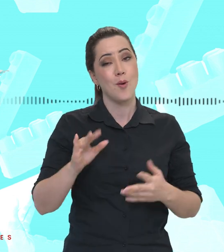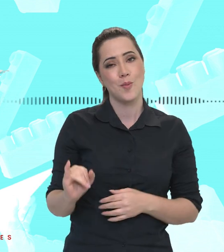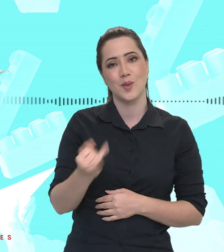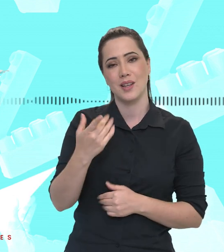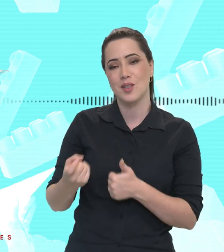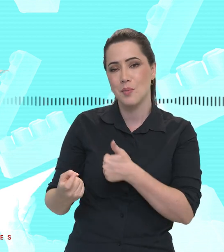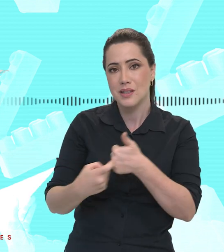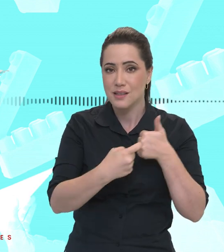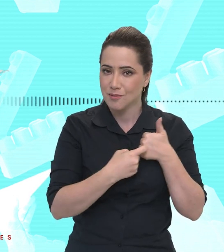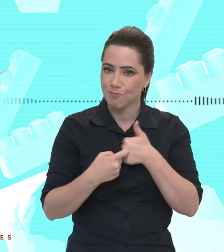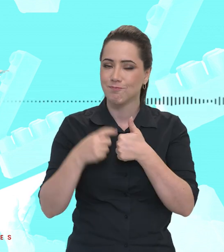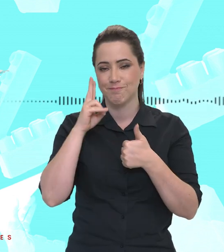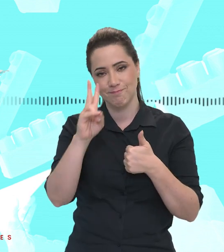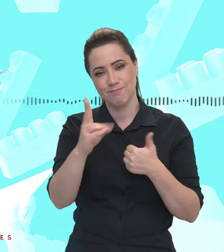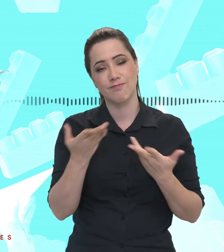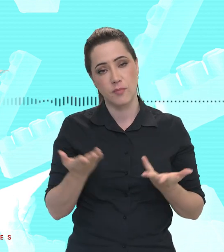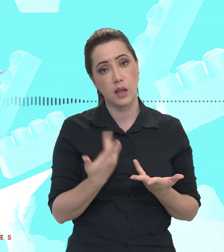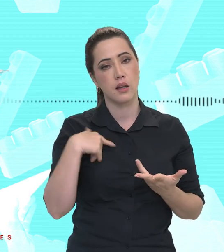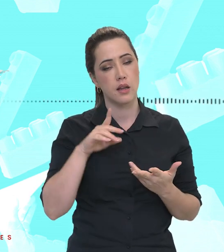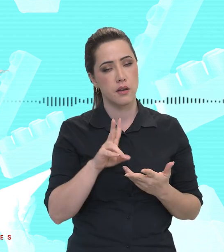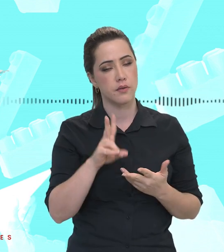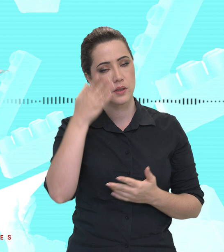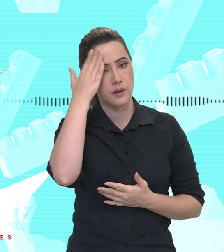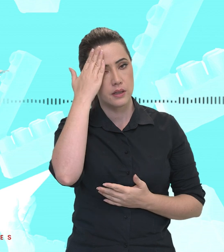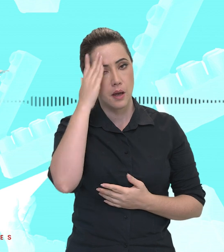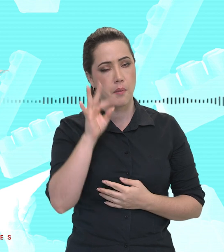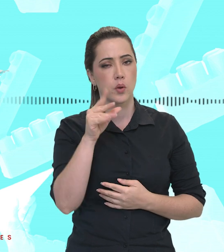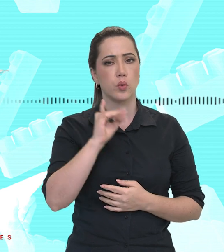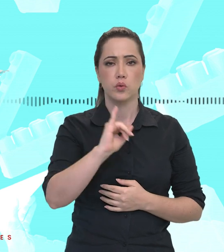Ah, aproveite para seguir a gente na sua plataforma de podcast. Assim, você será notificado